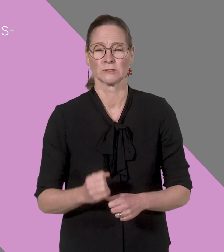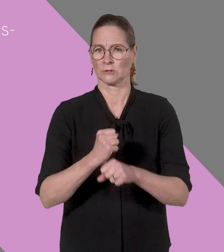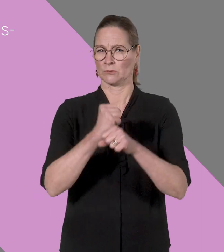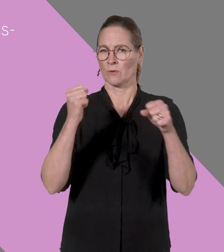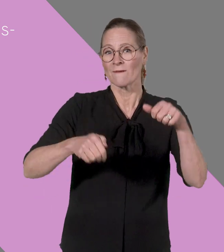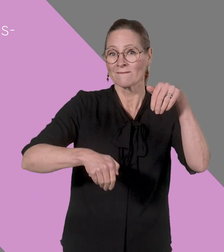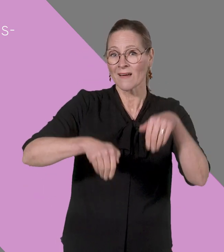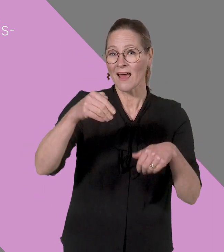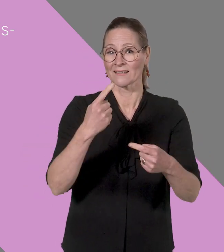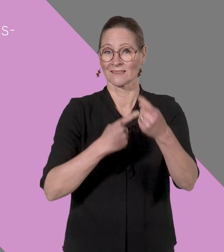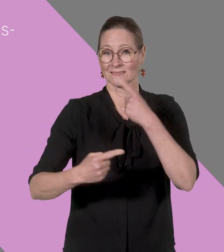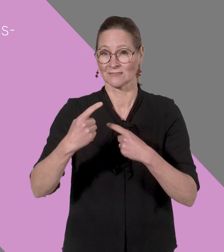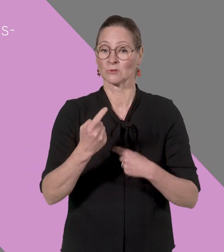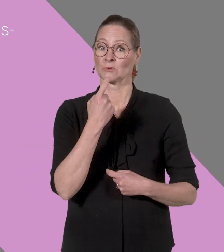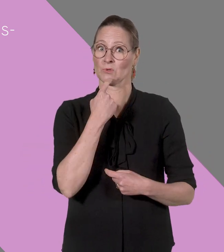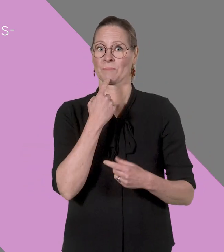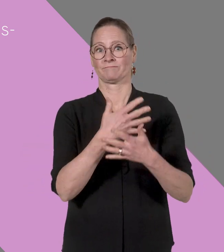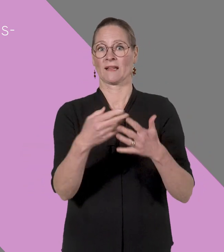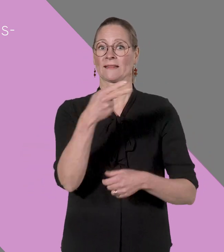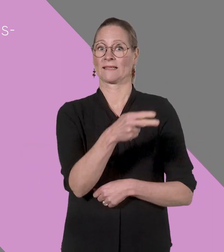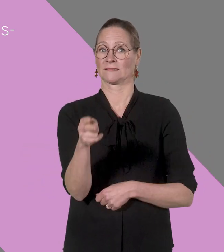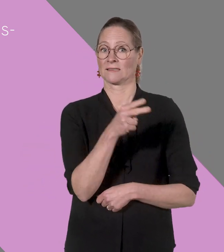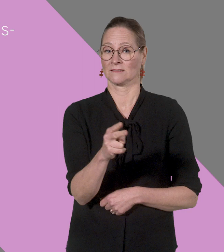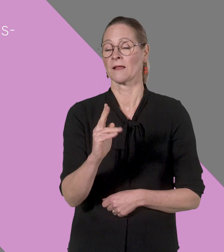Suomeksi tekstitettävä suuri vaalikeskustelu seuraa perässä -